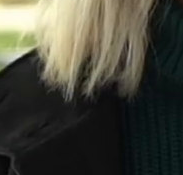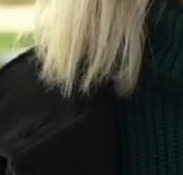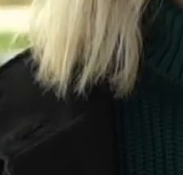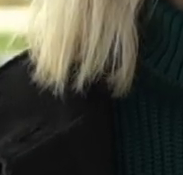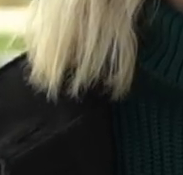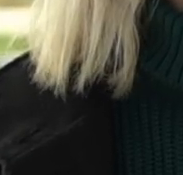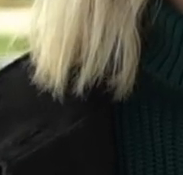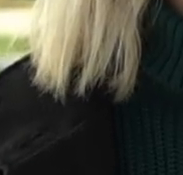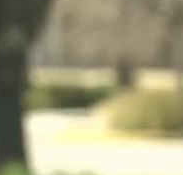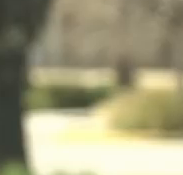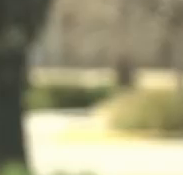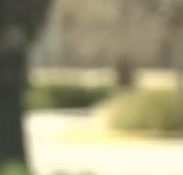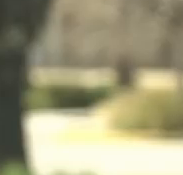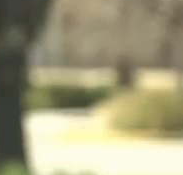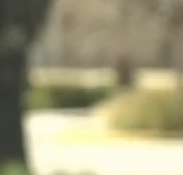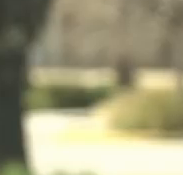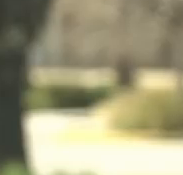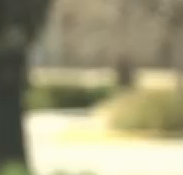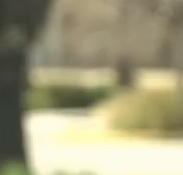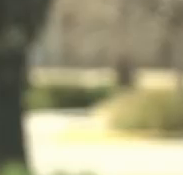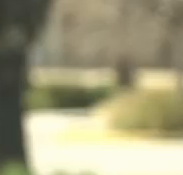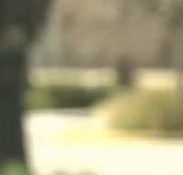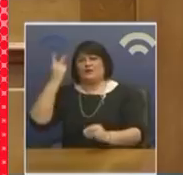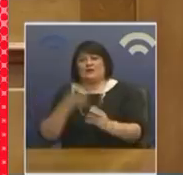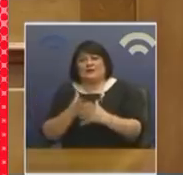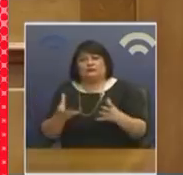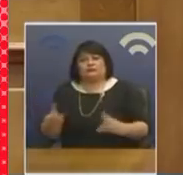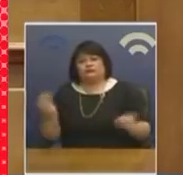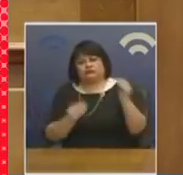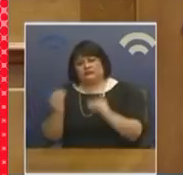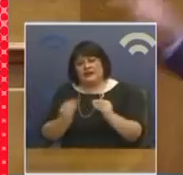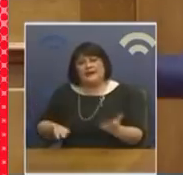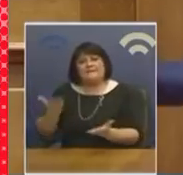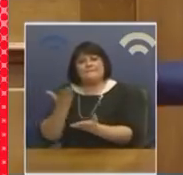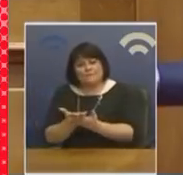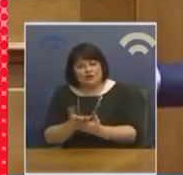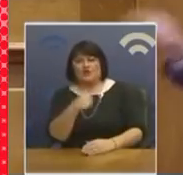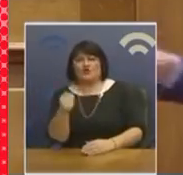οι νέοι ήταν στην πρώτη γραμμή. Κι έχουμε πολύ δρόμο μπροστά μας ακόμη. Προτείνουμε κι εσείς αρνείστε